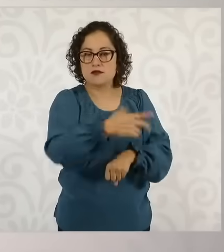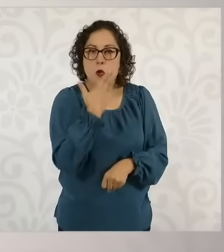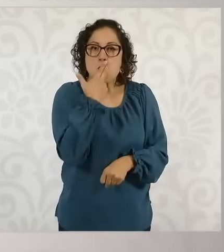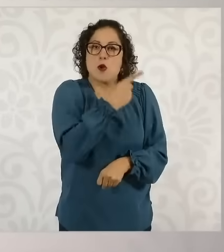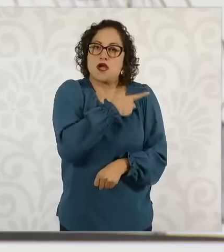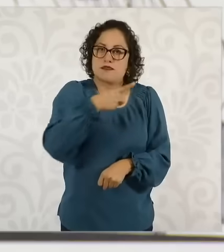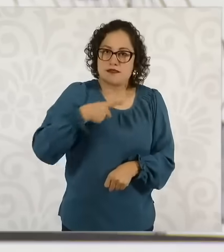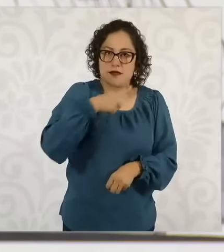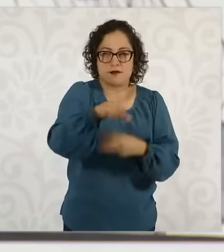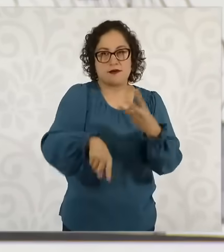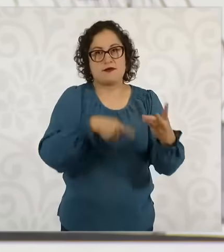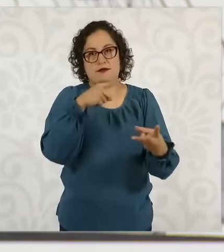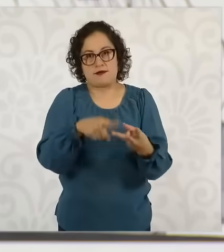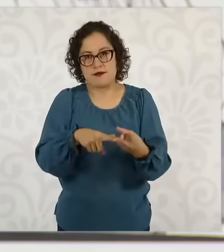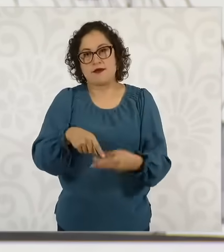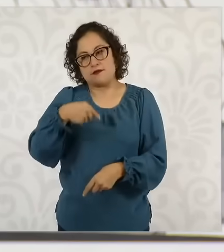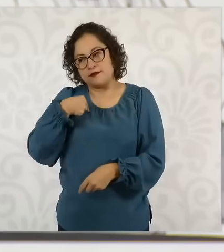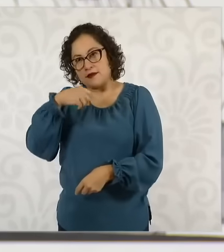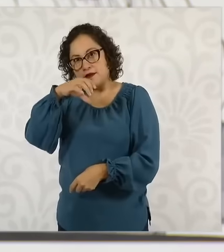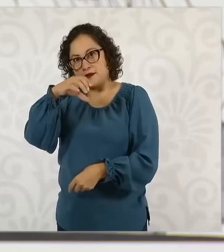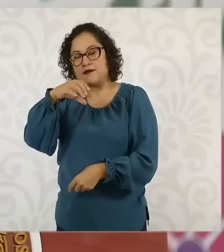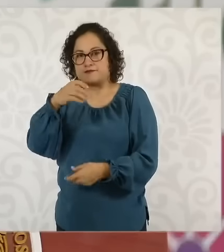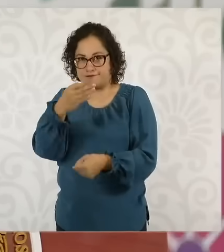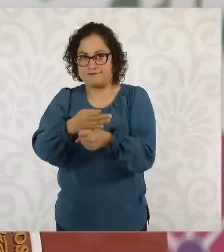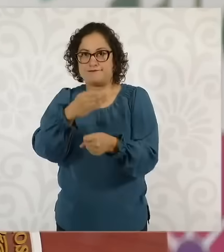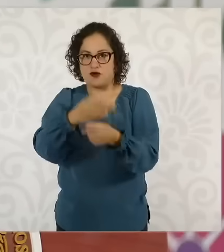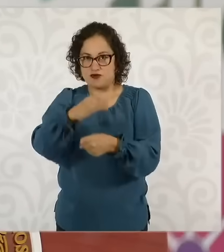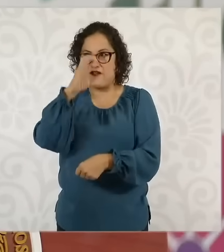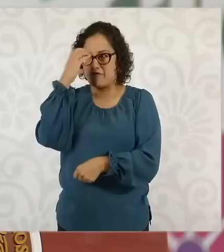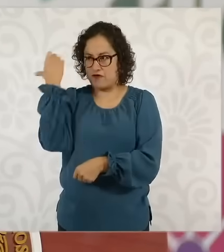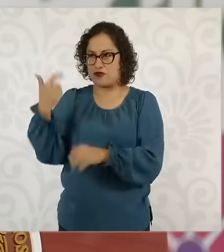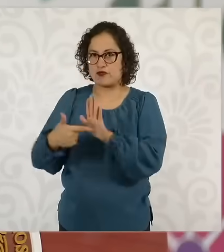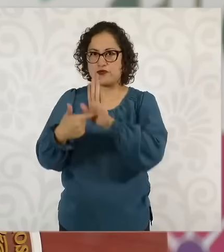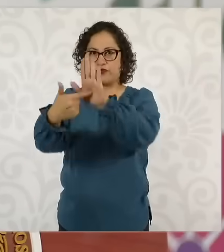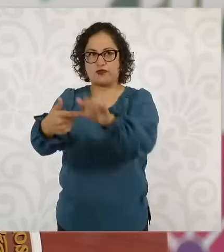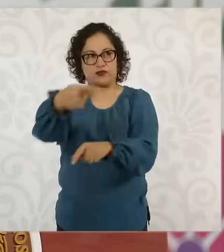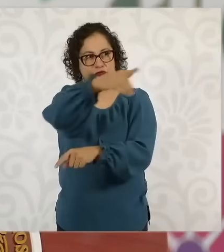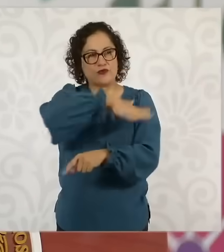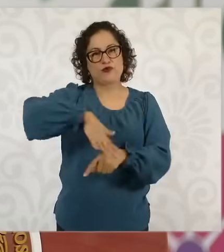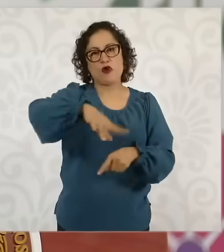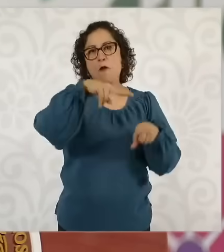Y tercero, pues les muestro una foto de cómo está ahorita el la el parque de Tescoc, nada más para